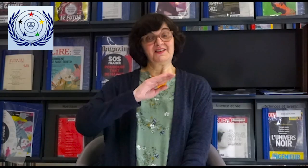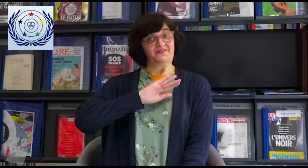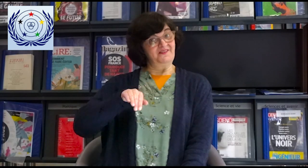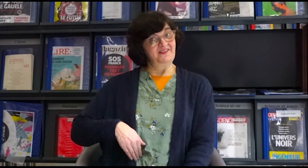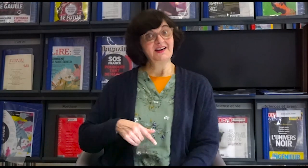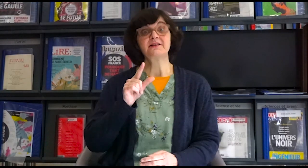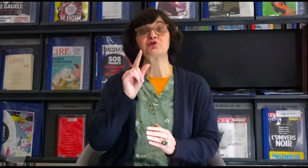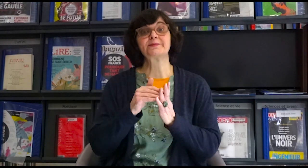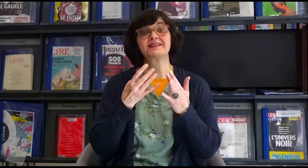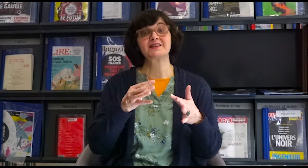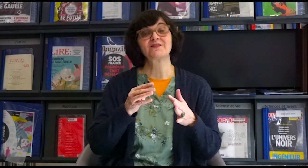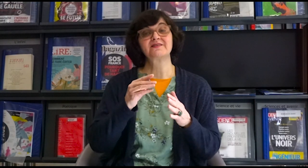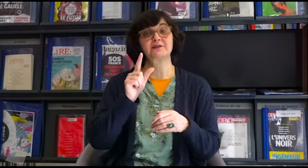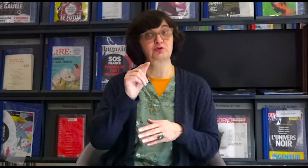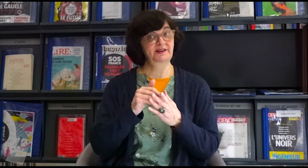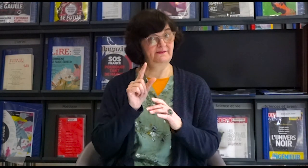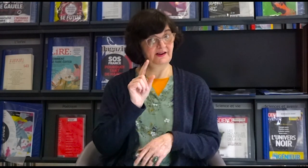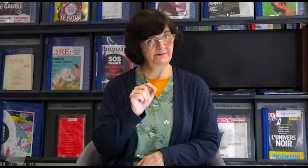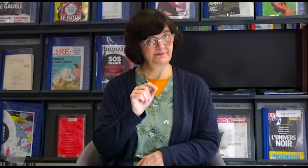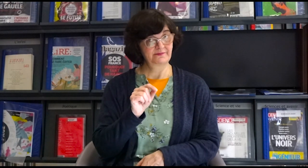Fin 2019/2020,